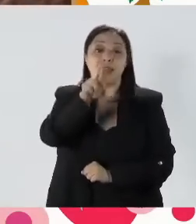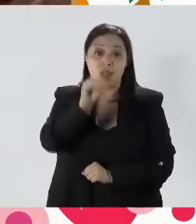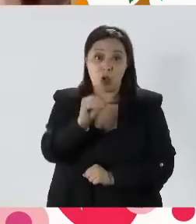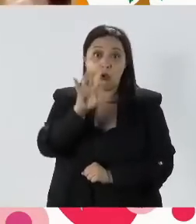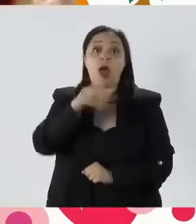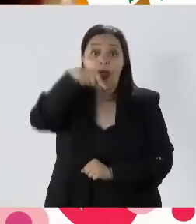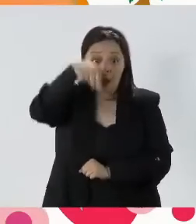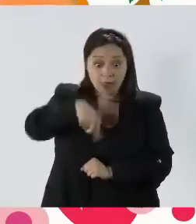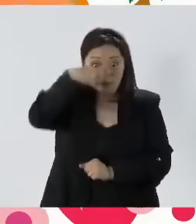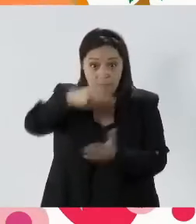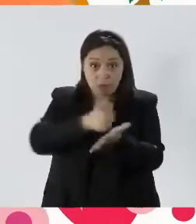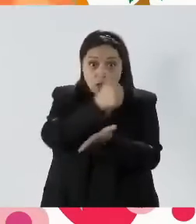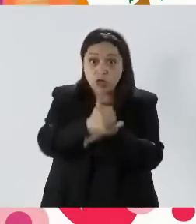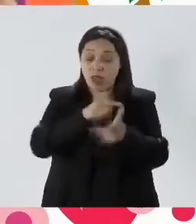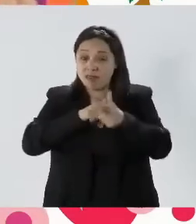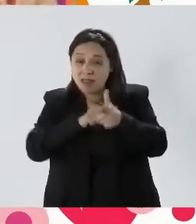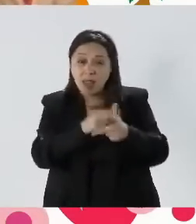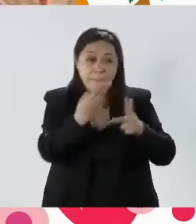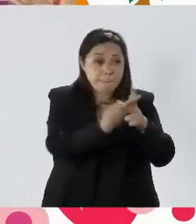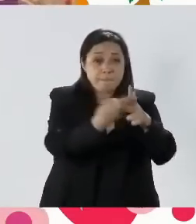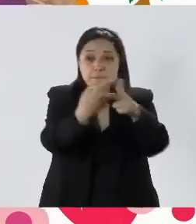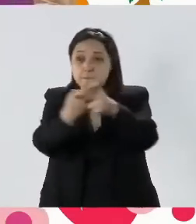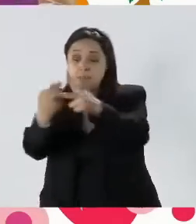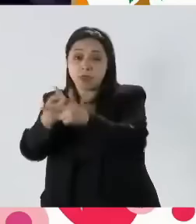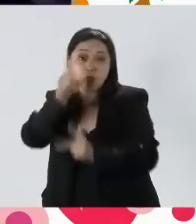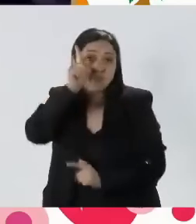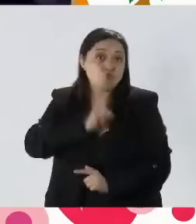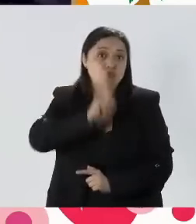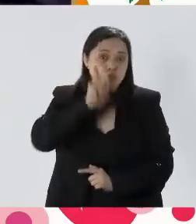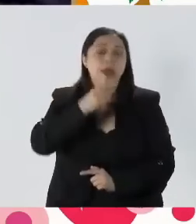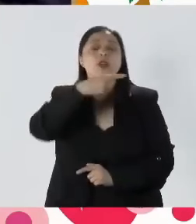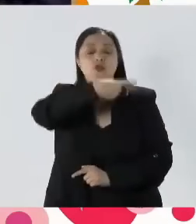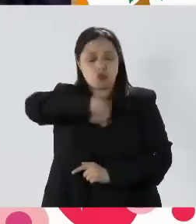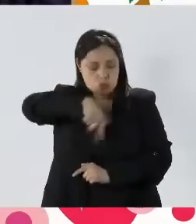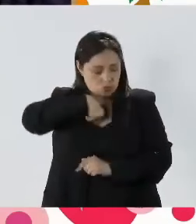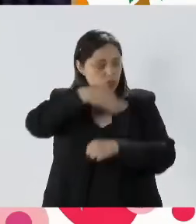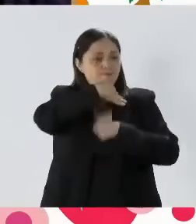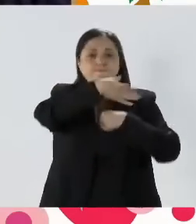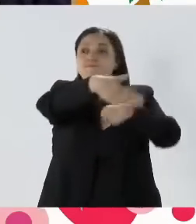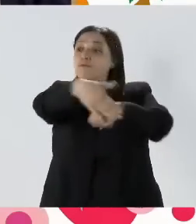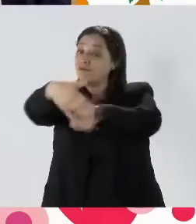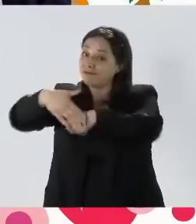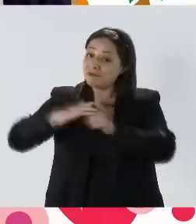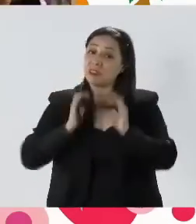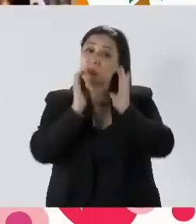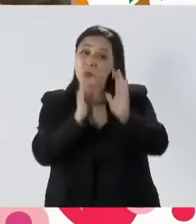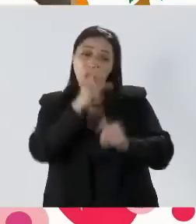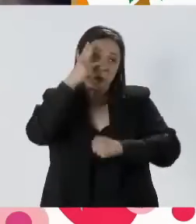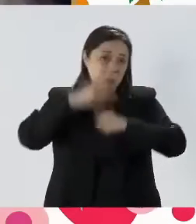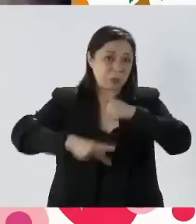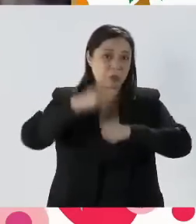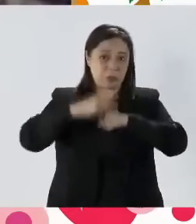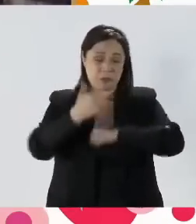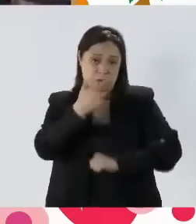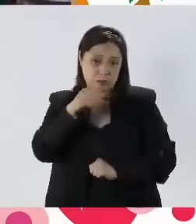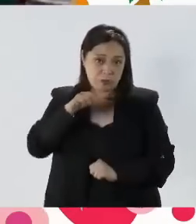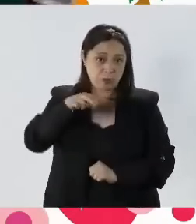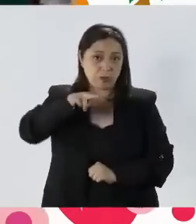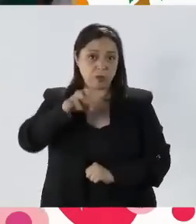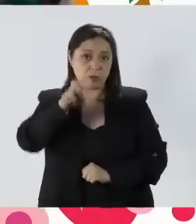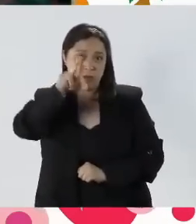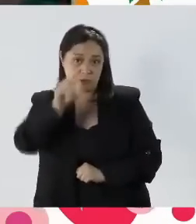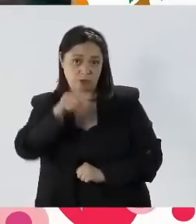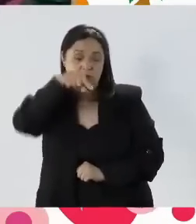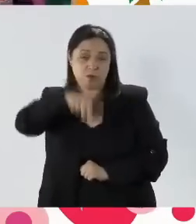en la Ciudad de México tendremos alerta de géo crearemos la defensoría social y jurídica de las